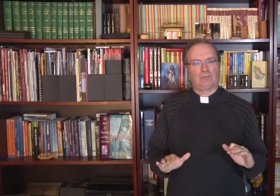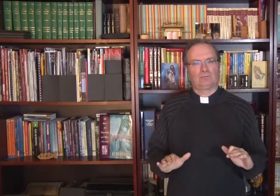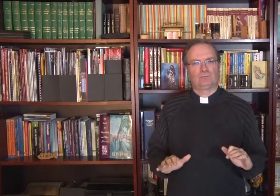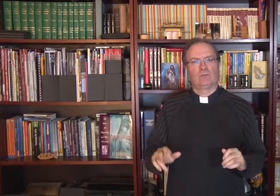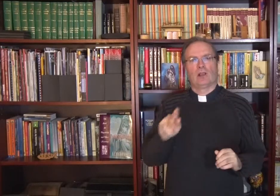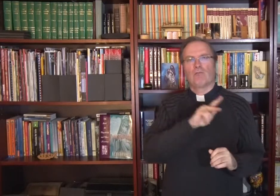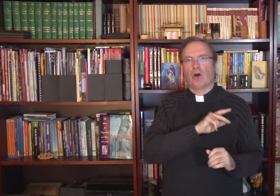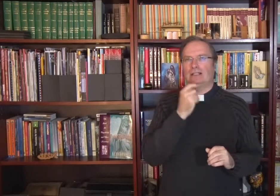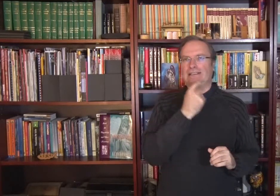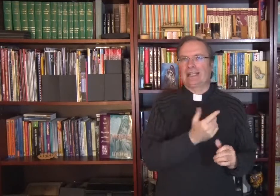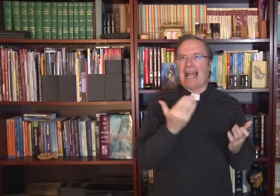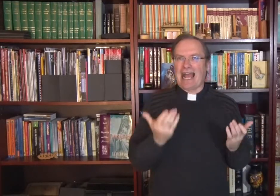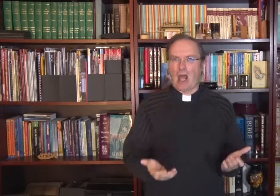Paul dit alors: